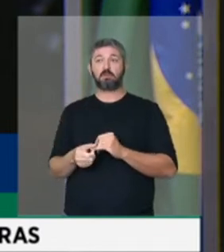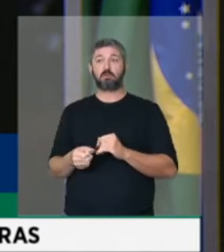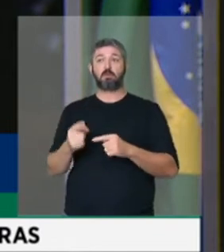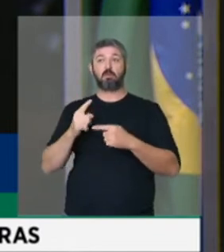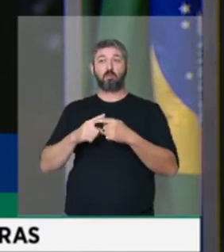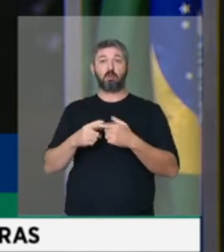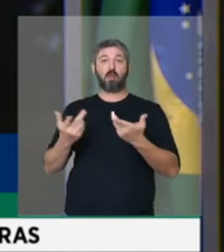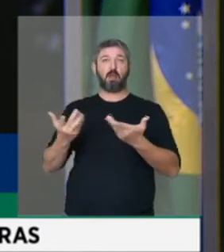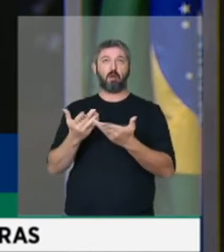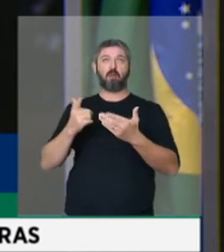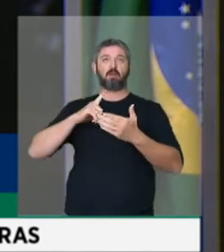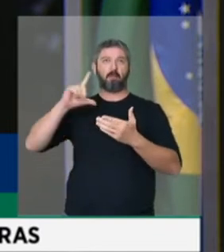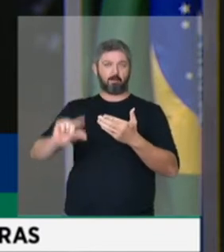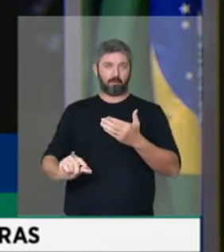DÓLARES POR ANO A PARTIR DO ANO DE 23, E ESSES RECURSOS